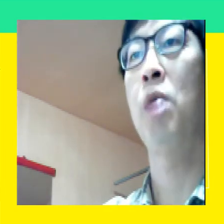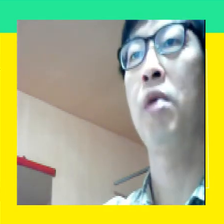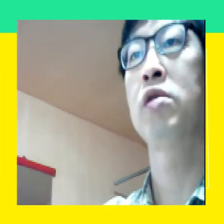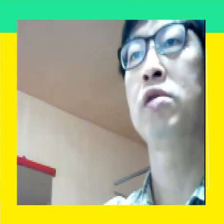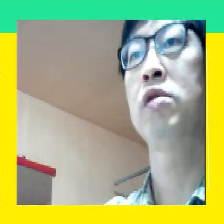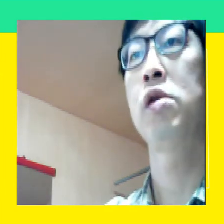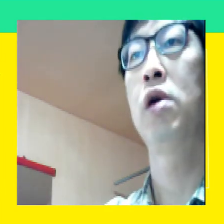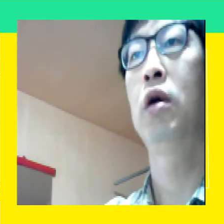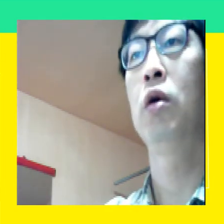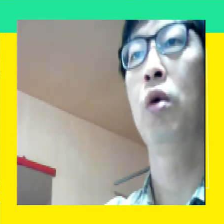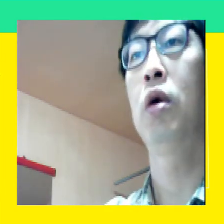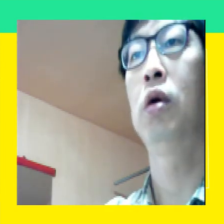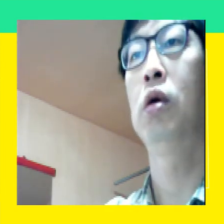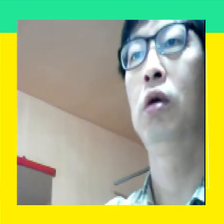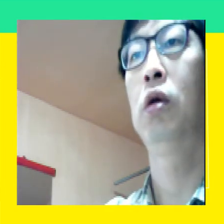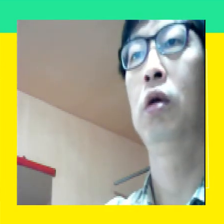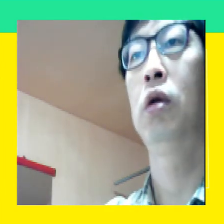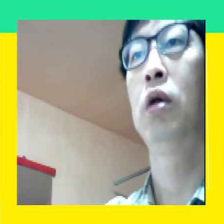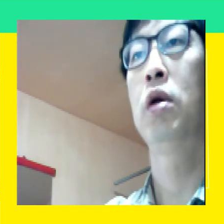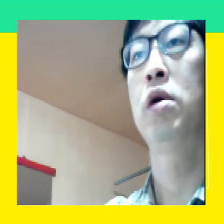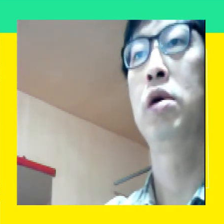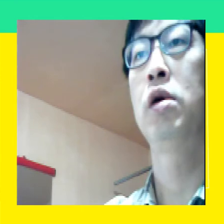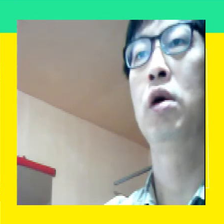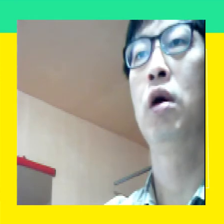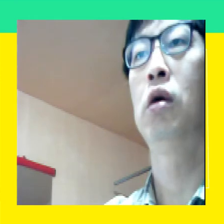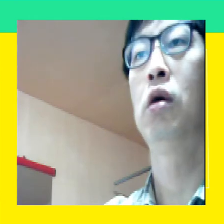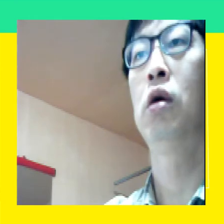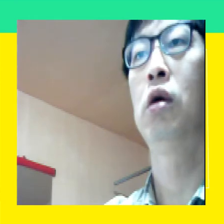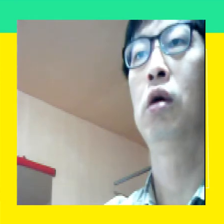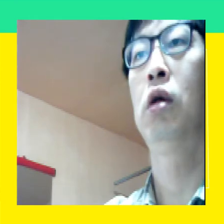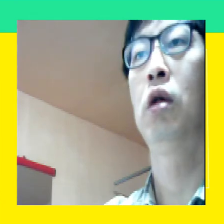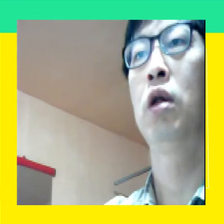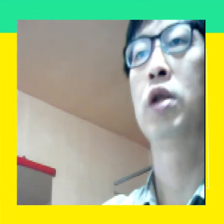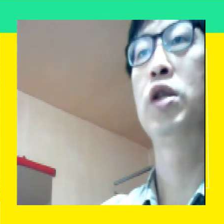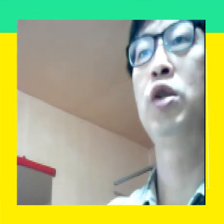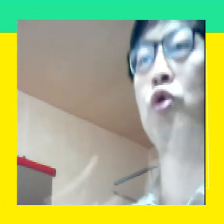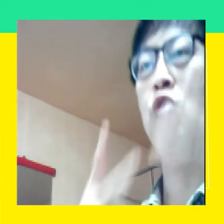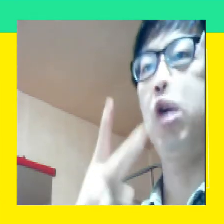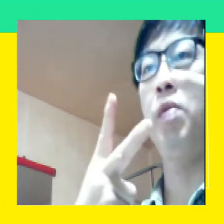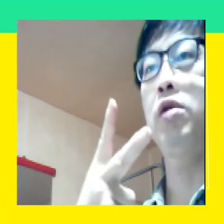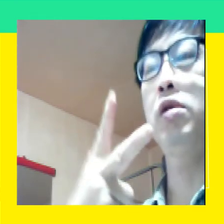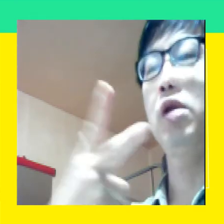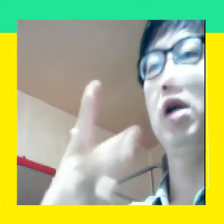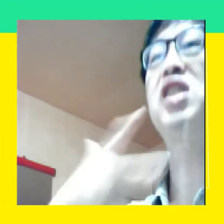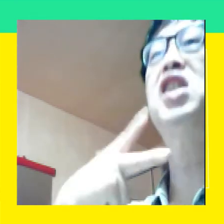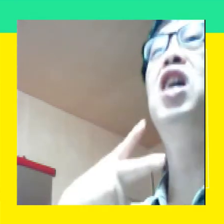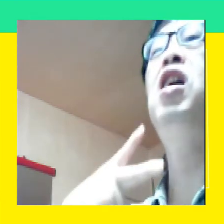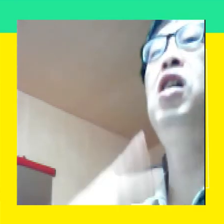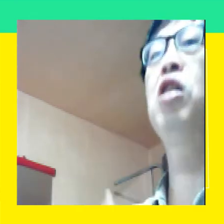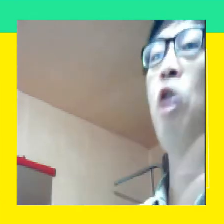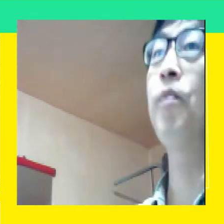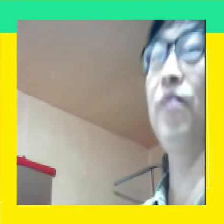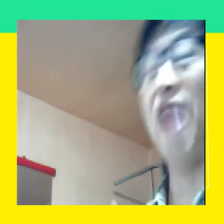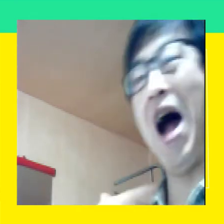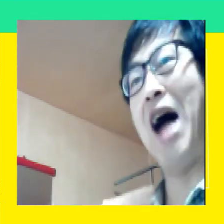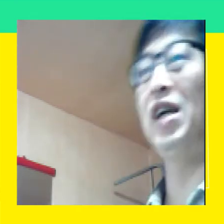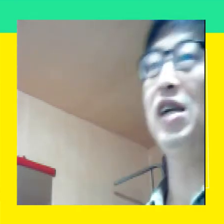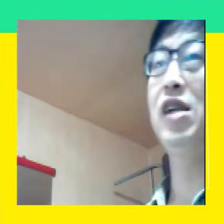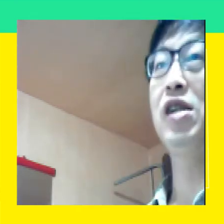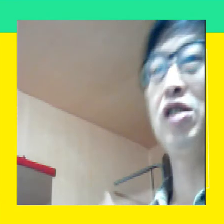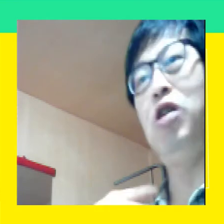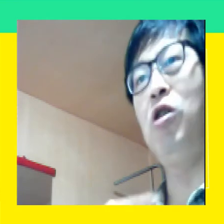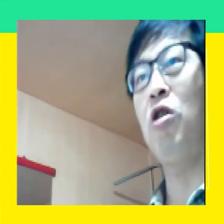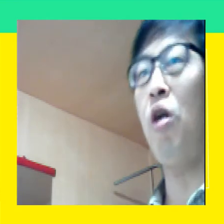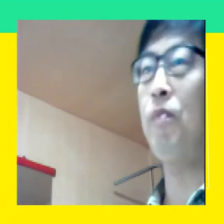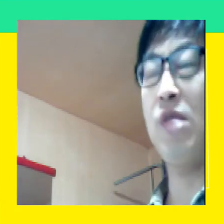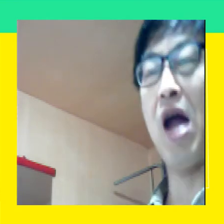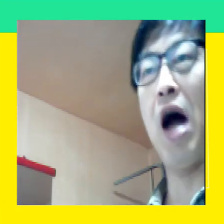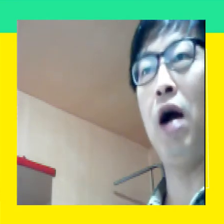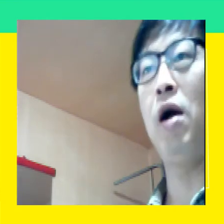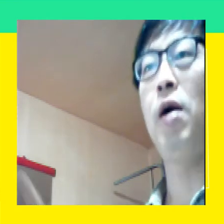'ㅈ(지읒 자)'으로 하여 가슴을 쓸면 '즐겁다'